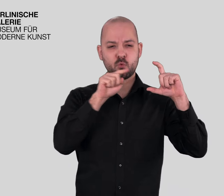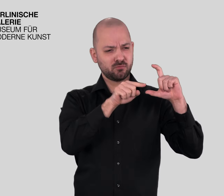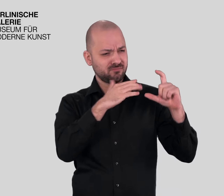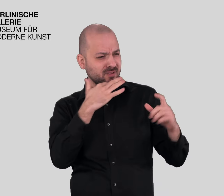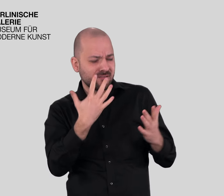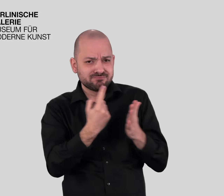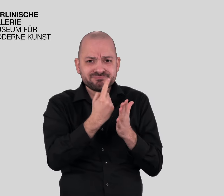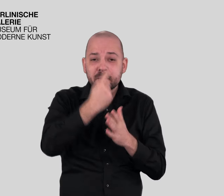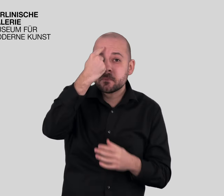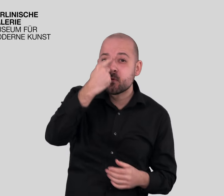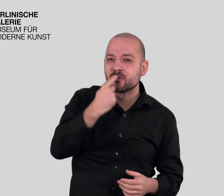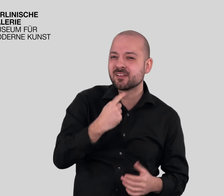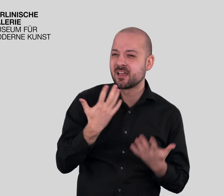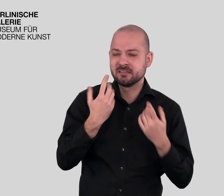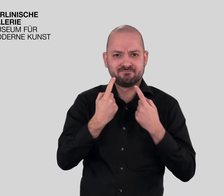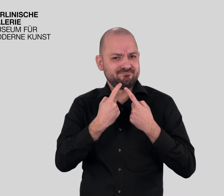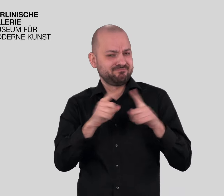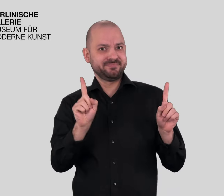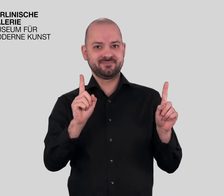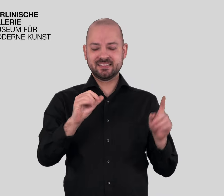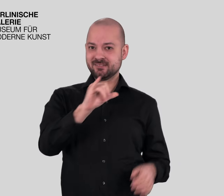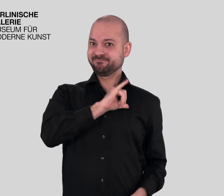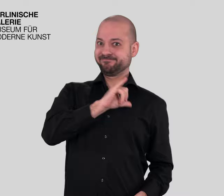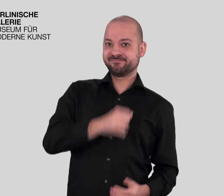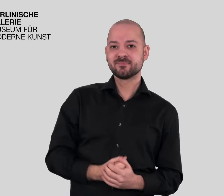und sie zeigen sehr ungewöhnliche Porträts.